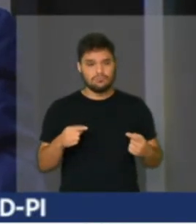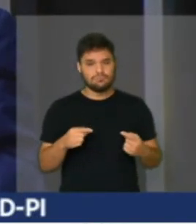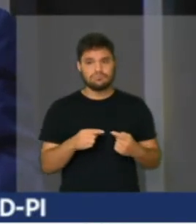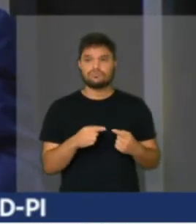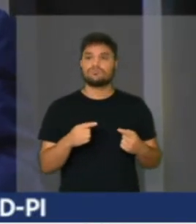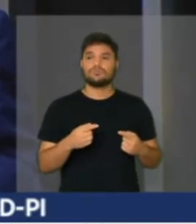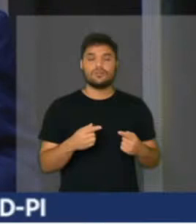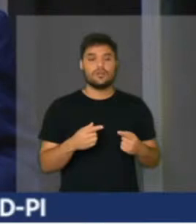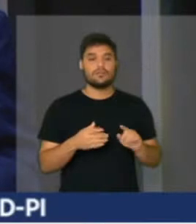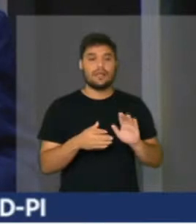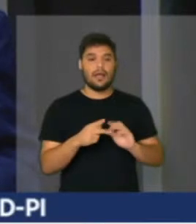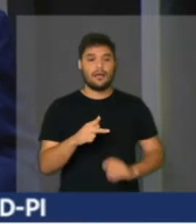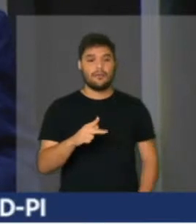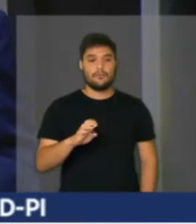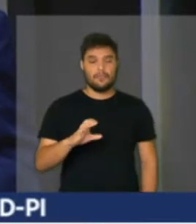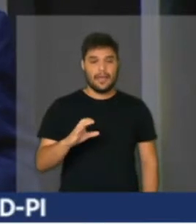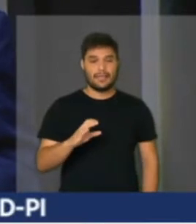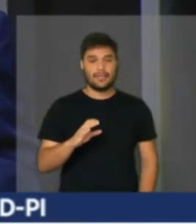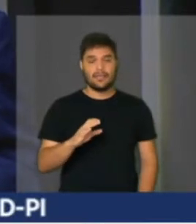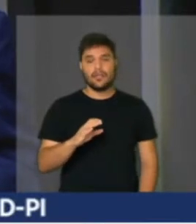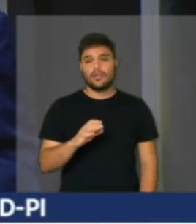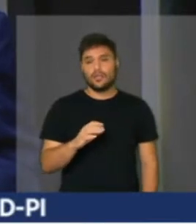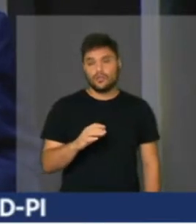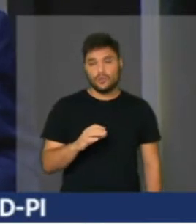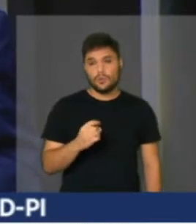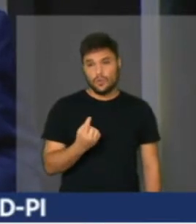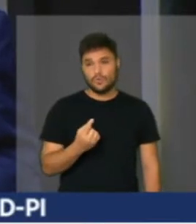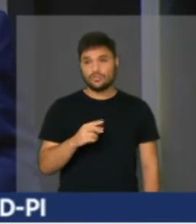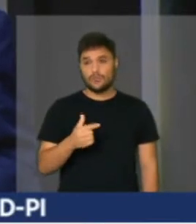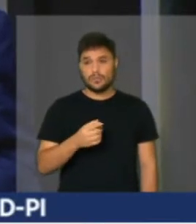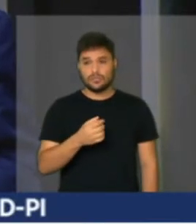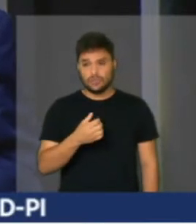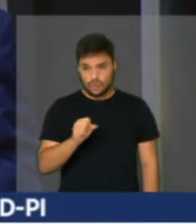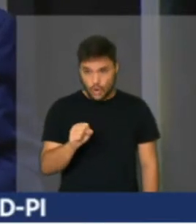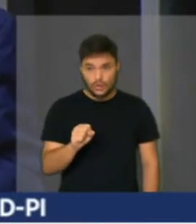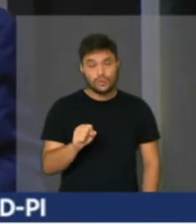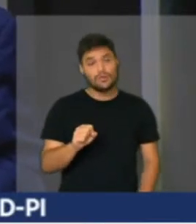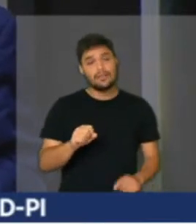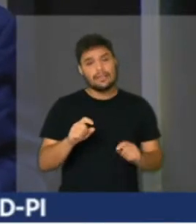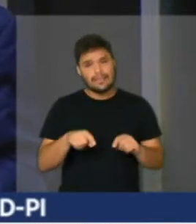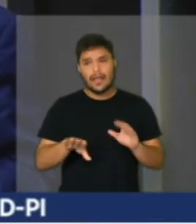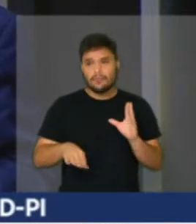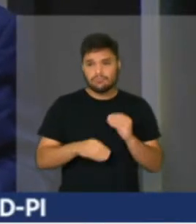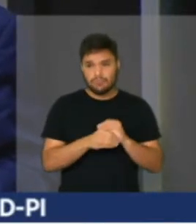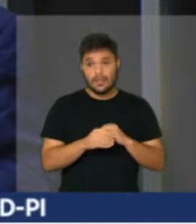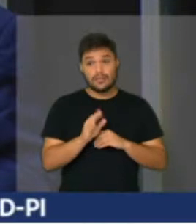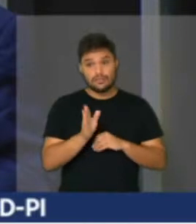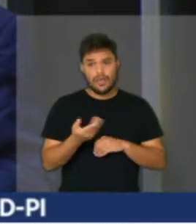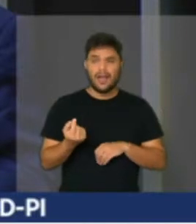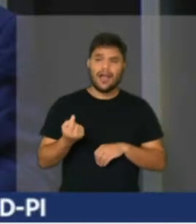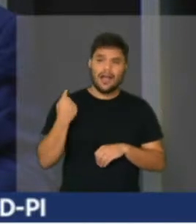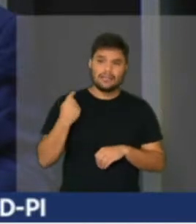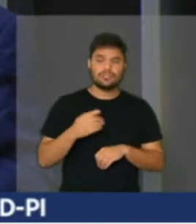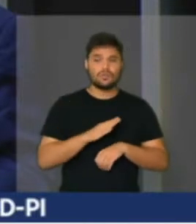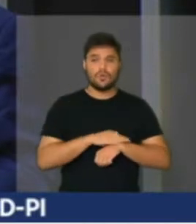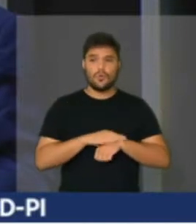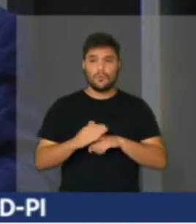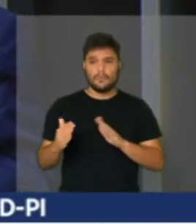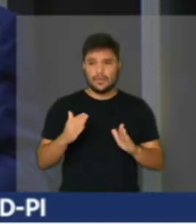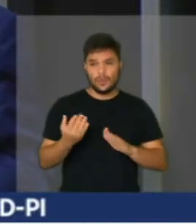N° 1/2018. OFERECIDA É MATÉRIA AINDA NA LEGISLATURA ANTERIOR . NO MÉRITO, VOTAMOS